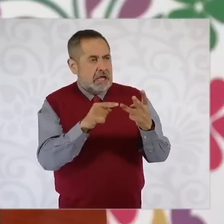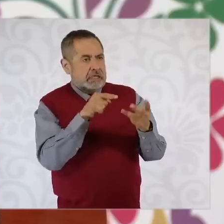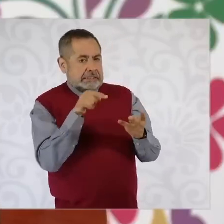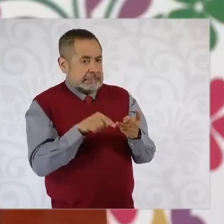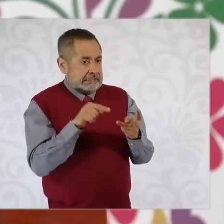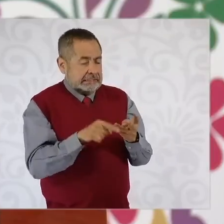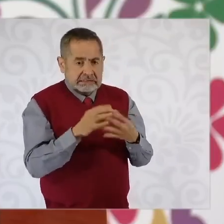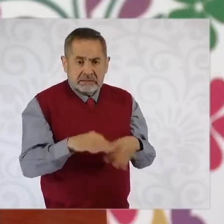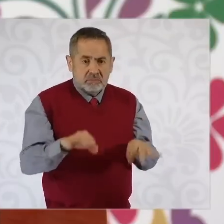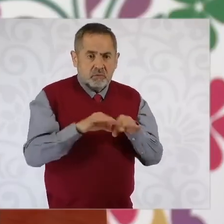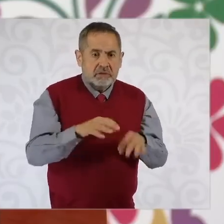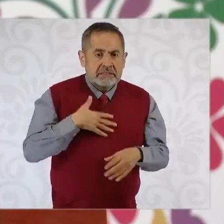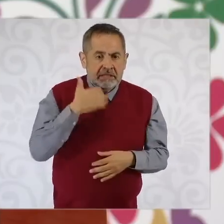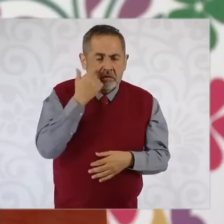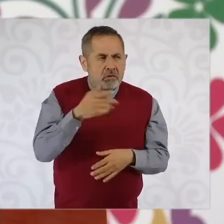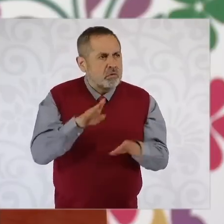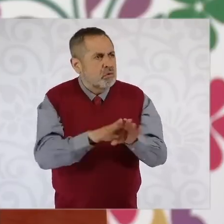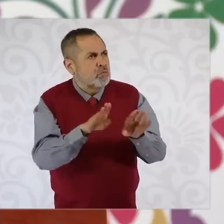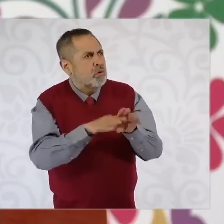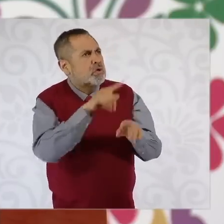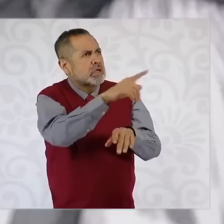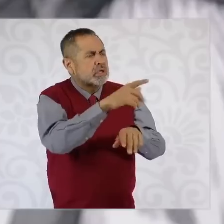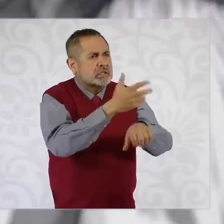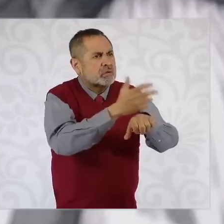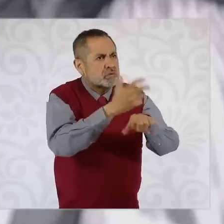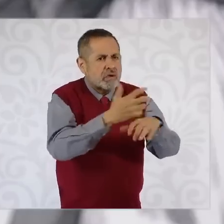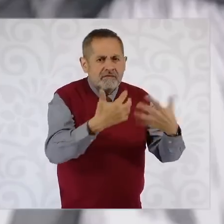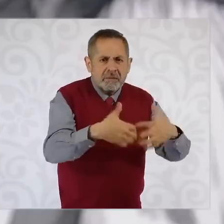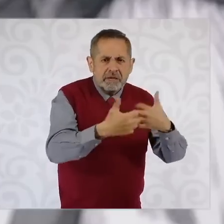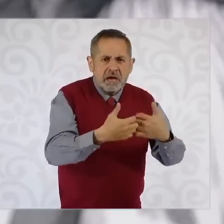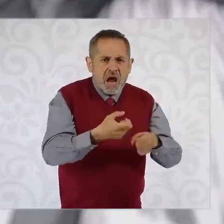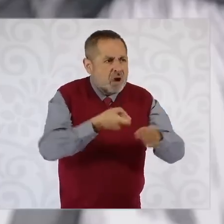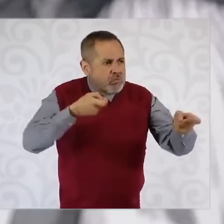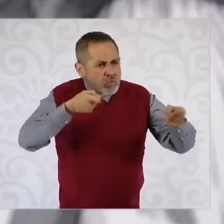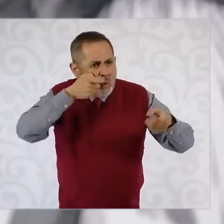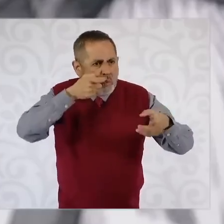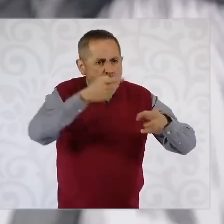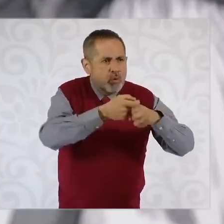mucho a nosotros que es la entrada de armas de Estados Unidos a México mucho tienen que hacer